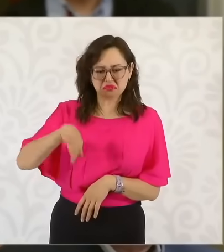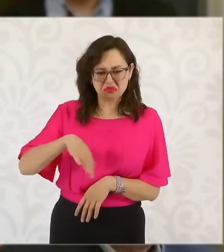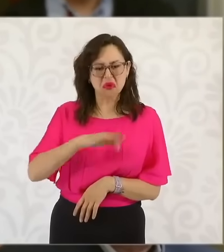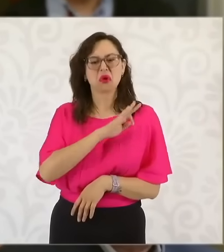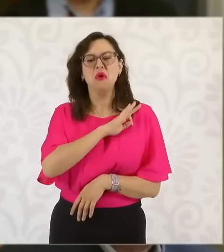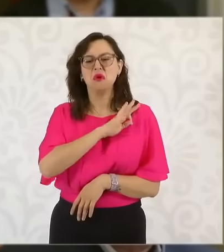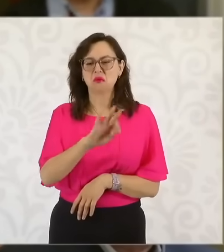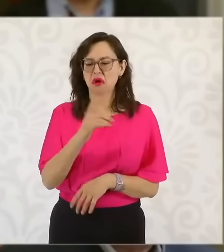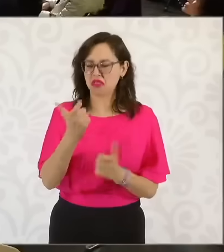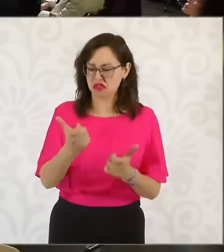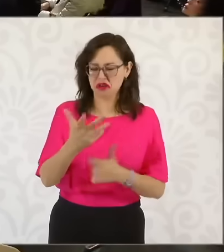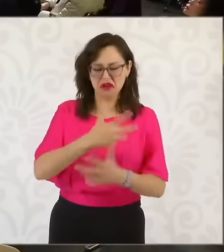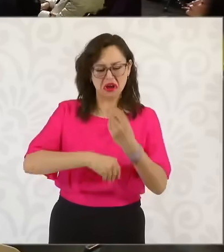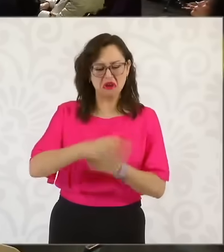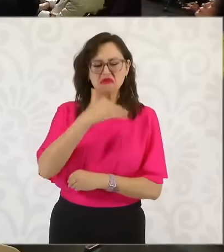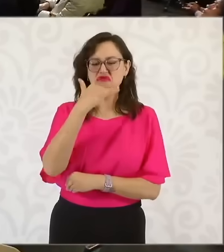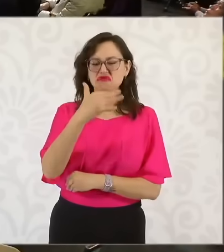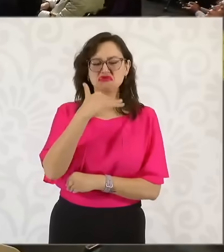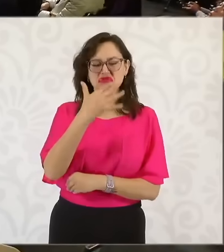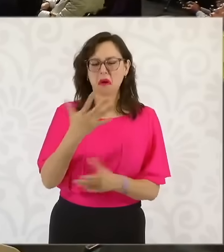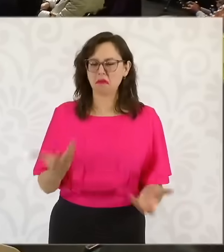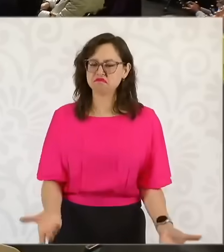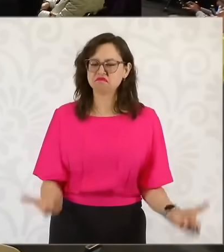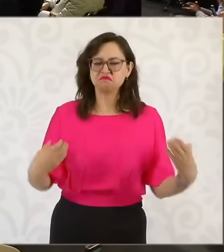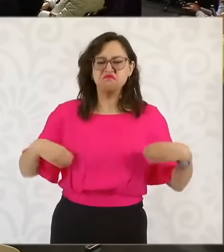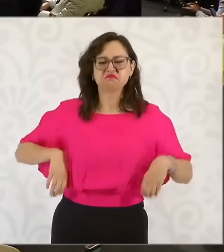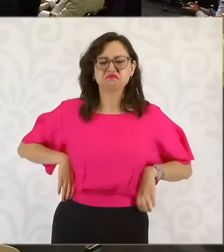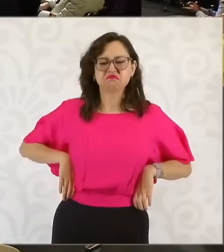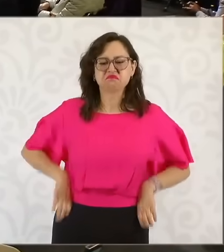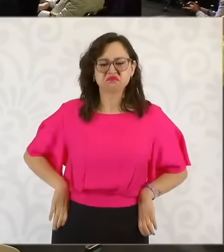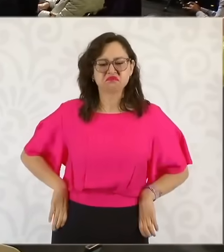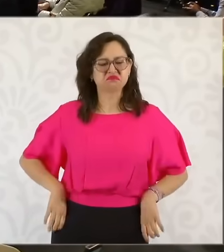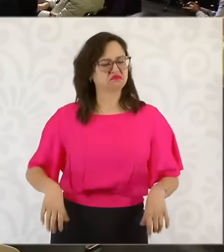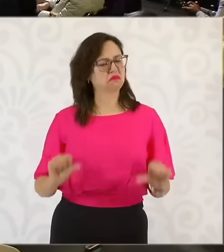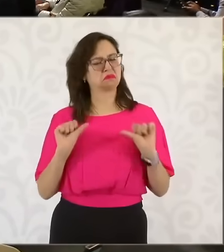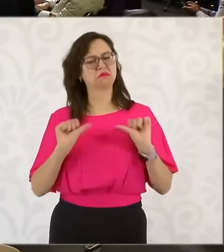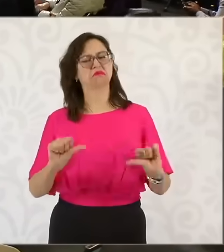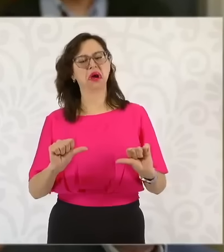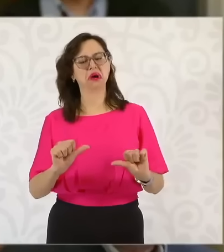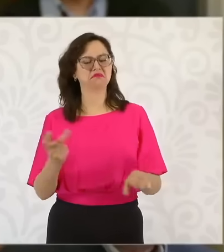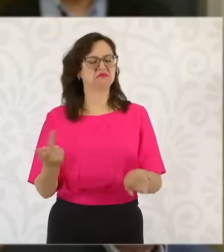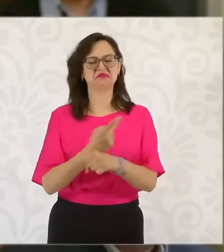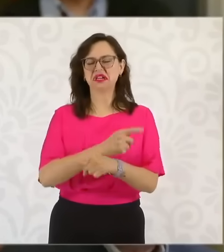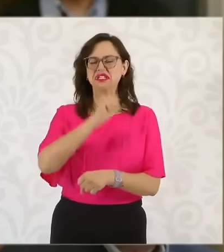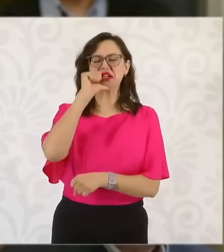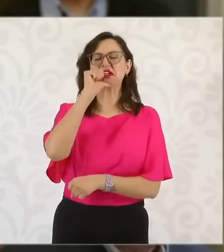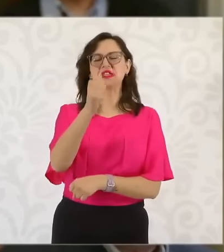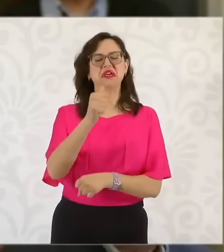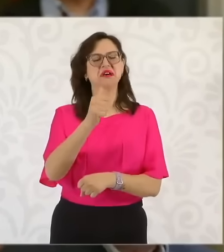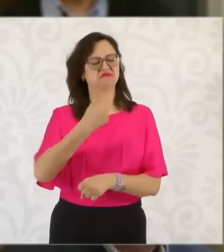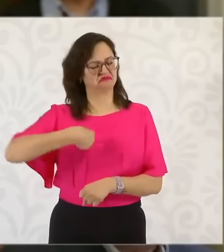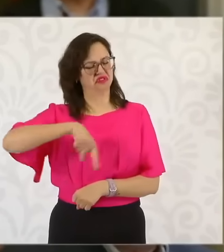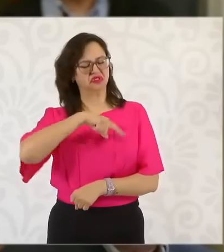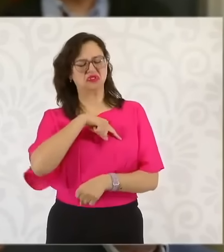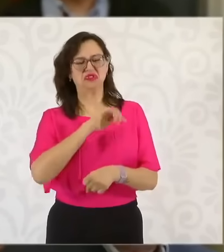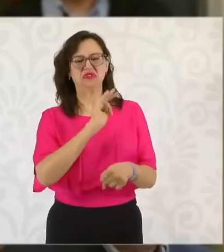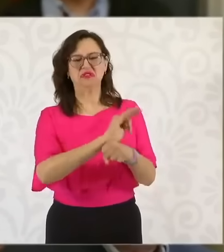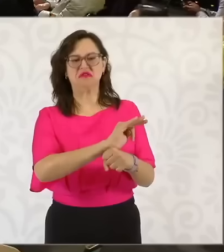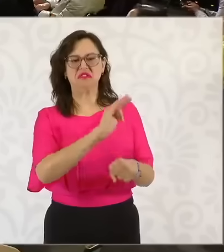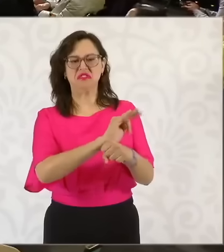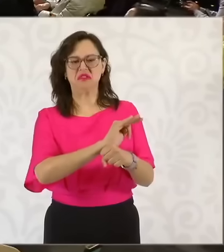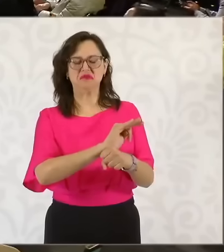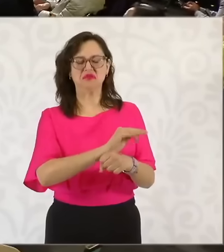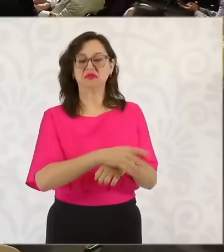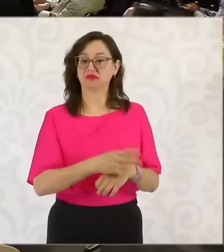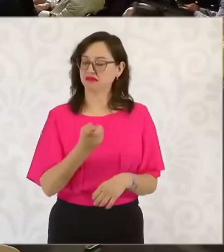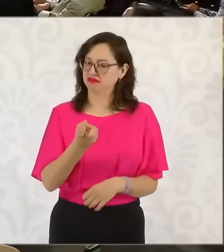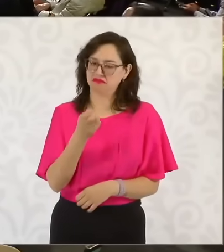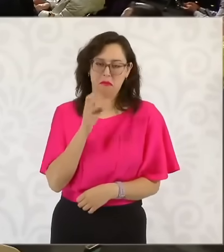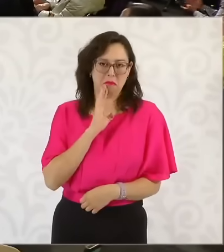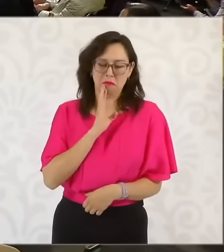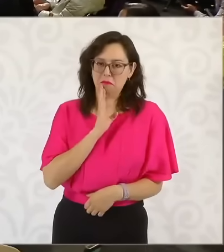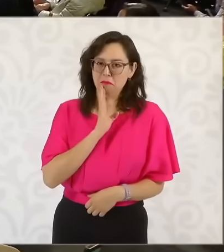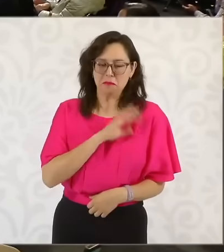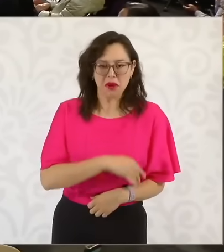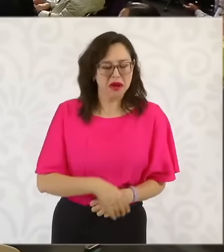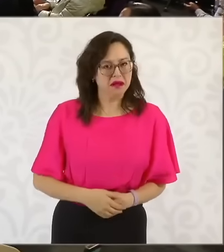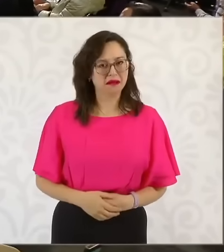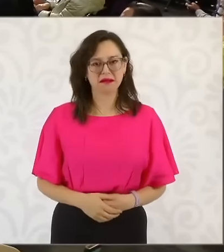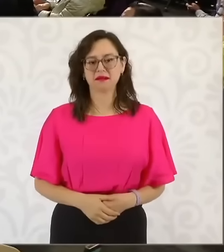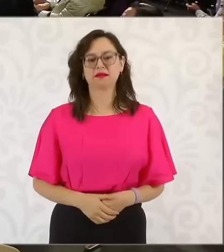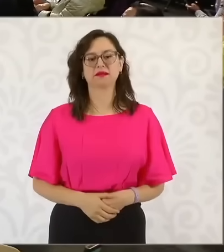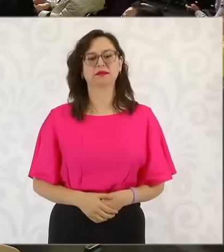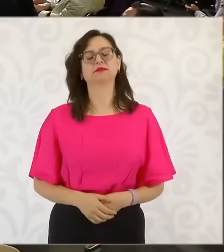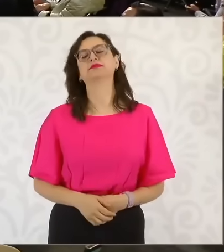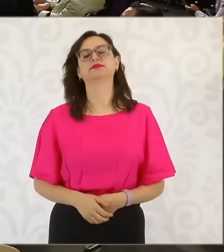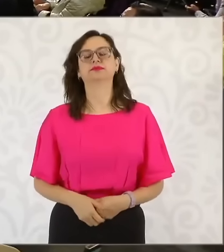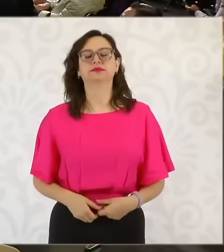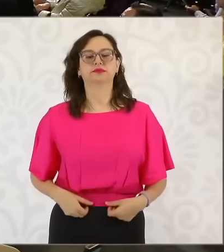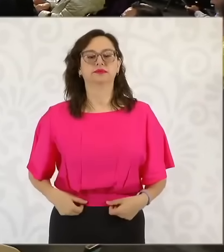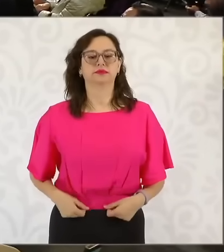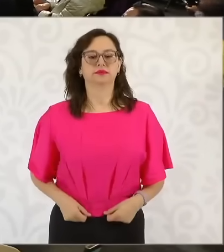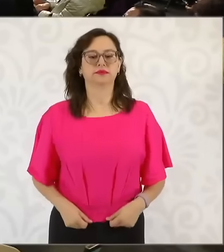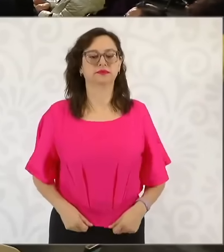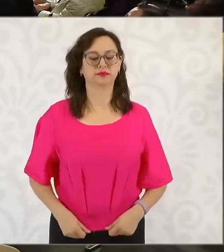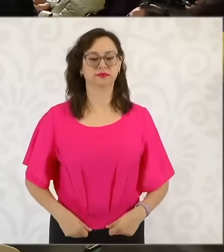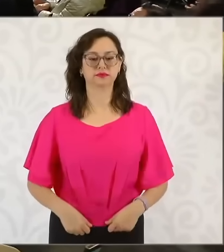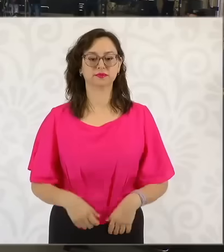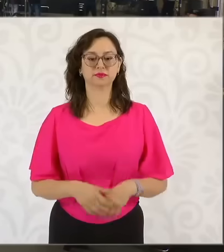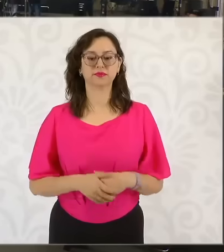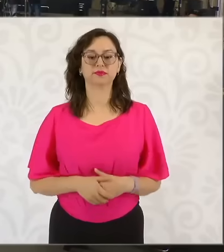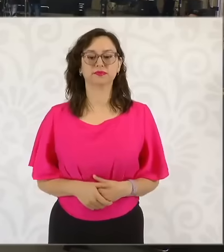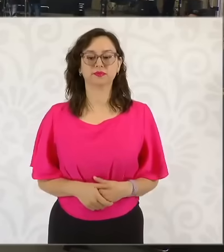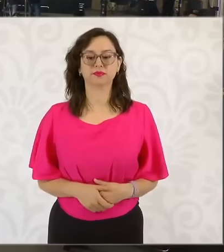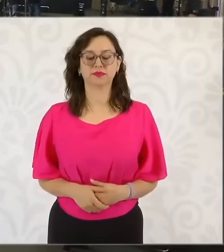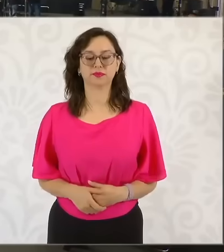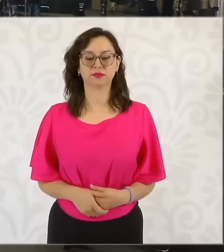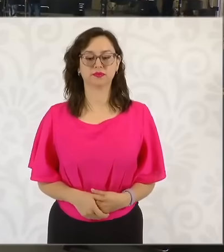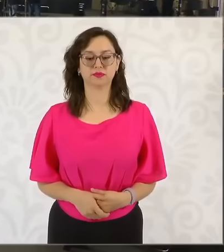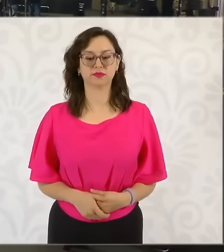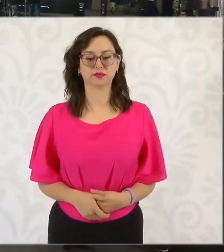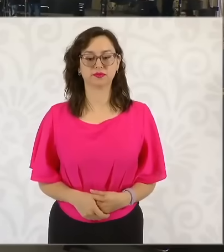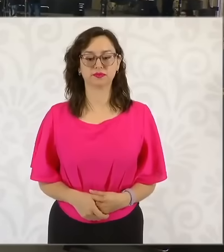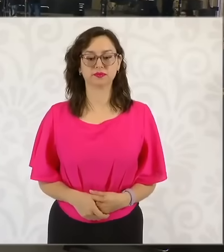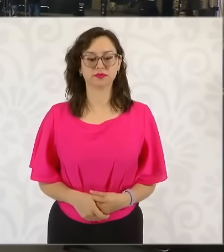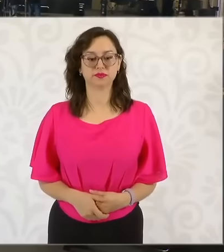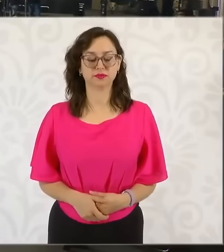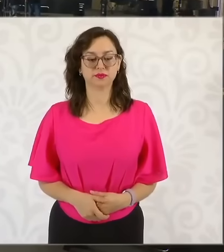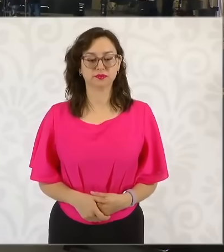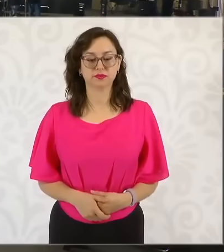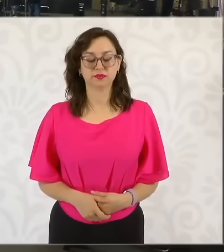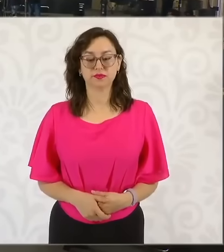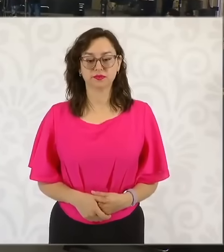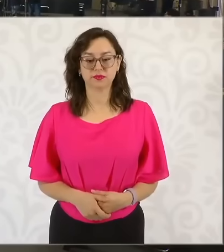llevártelo de y llevártelo y puedes volverlo a hacer y eso creo que es un muy mal mensaje pablo